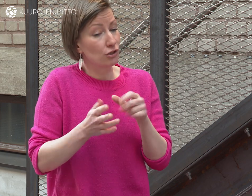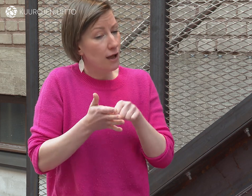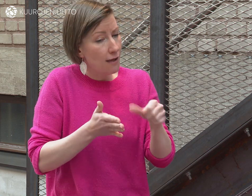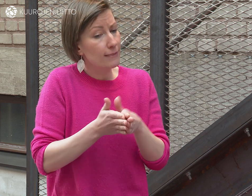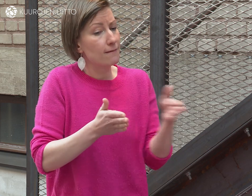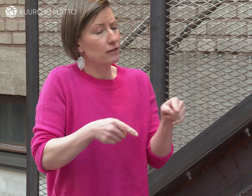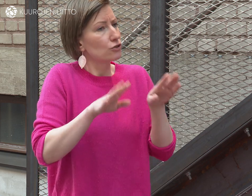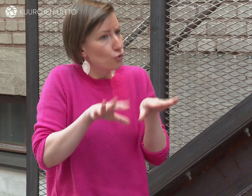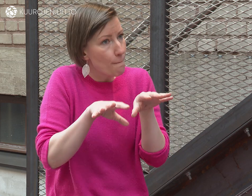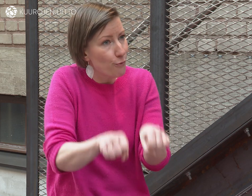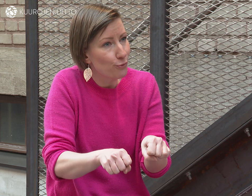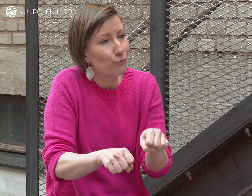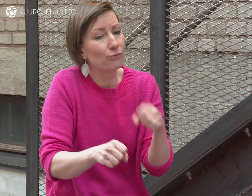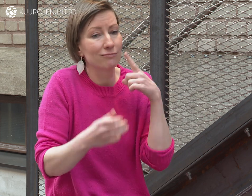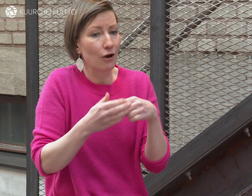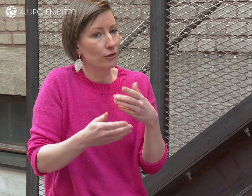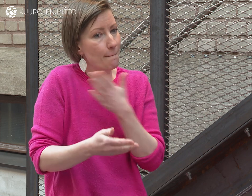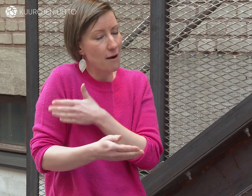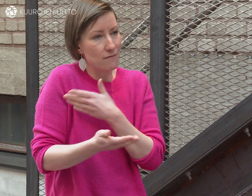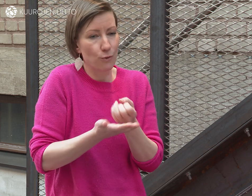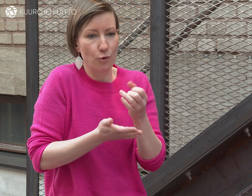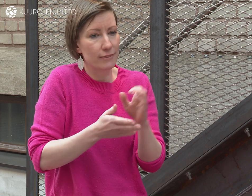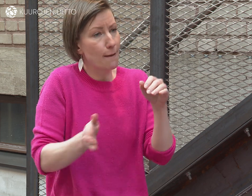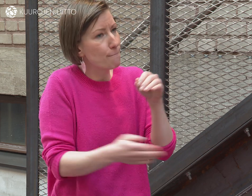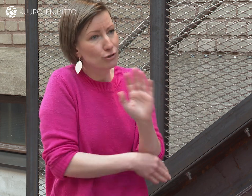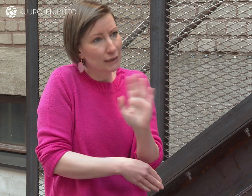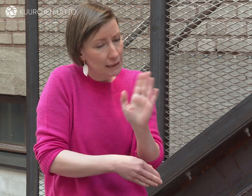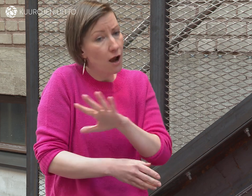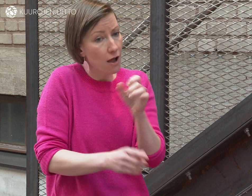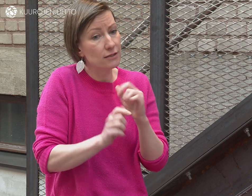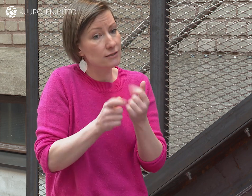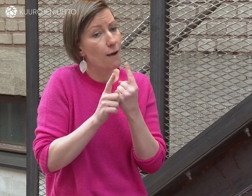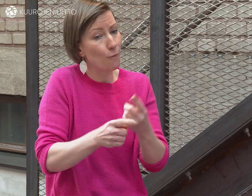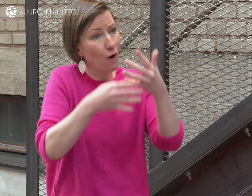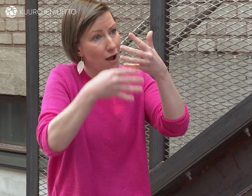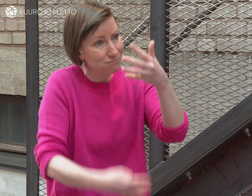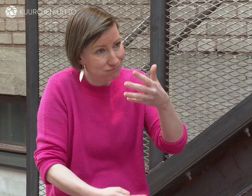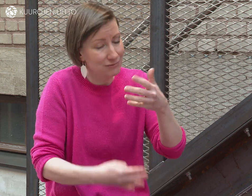Tähän pitäisi puuttua jo hankintavaiheessa. Kaikki palveluntuottajat pitäisi päästää mukaan listalle.